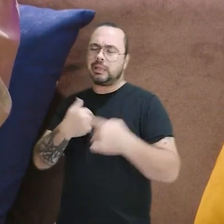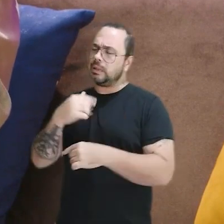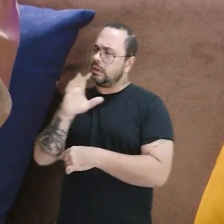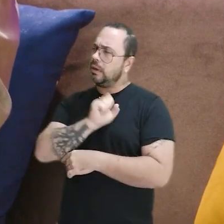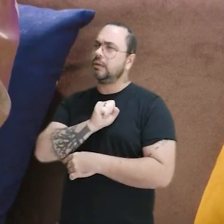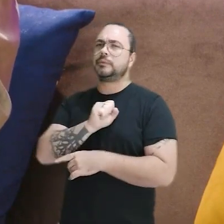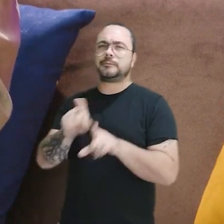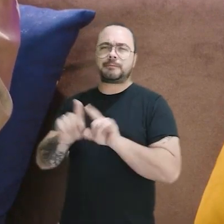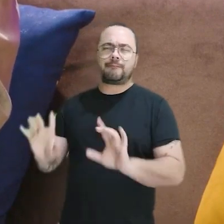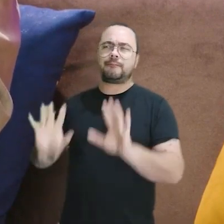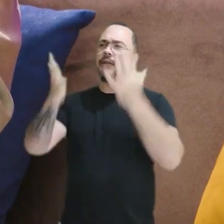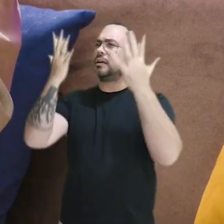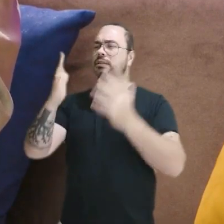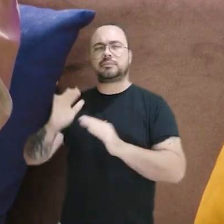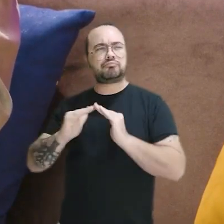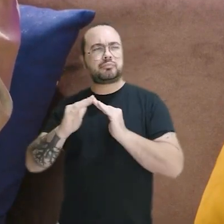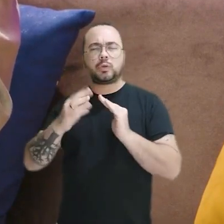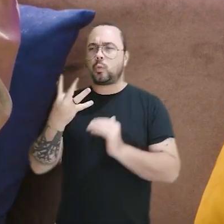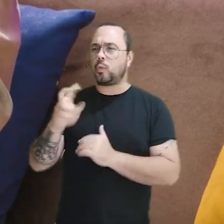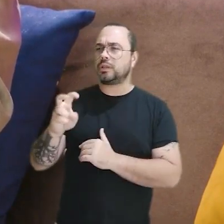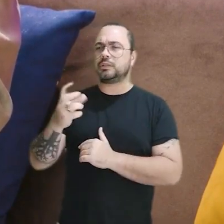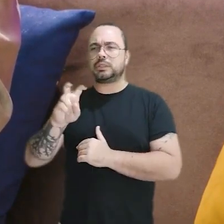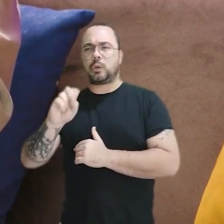sempre gostei de dar festa na minha casa pra 45, 50 pessoas